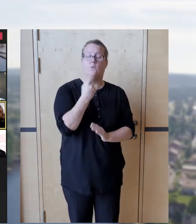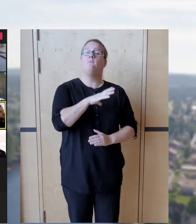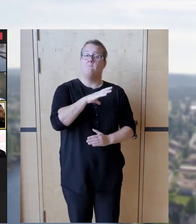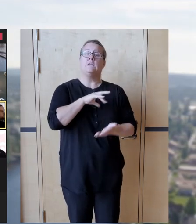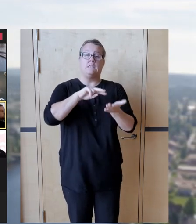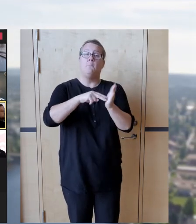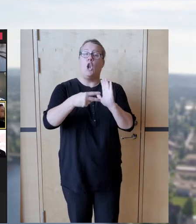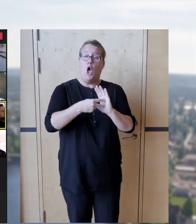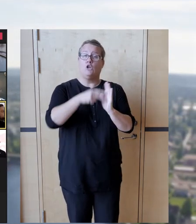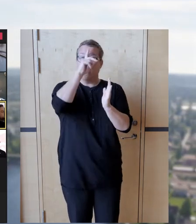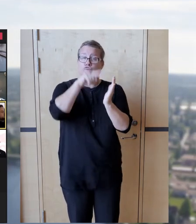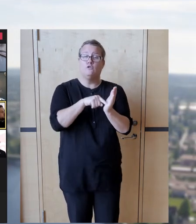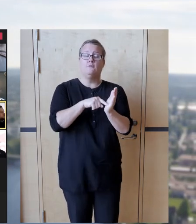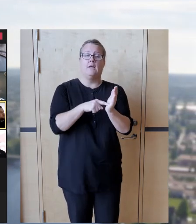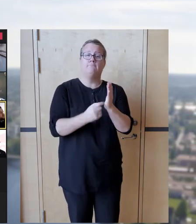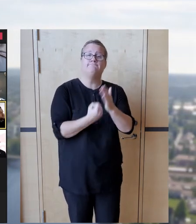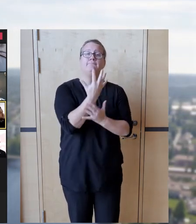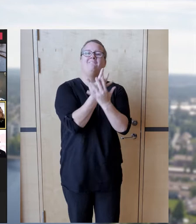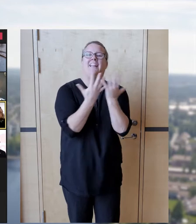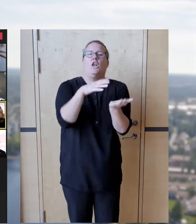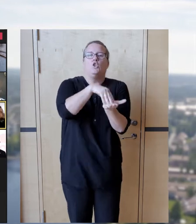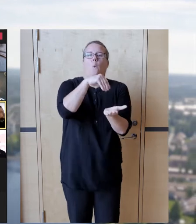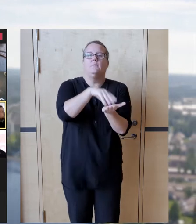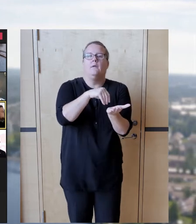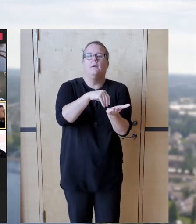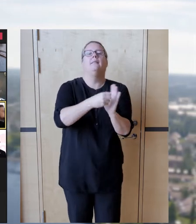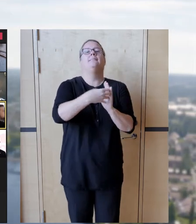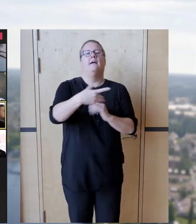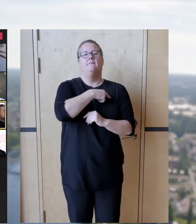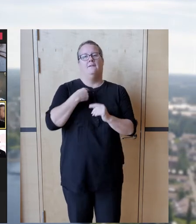Ta fram fler tomter så kommer jag över majoriteten Tack